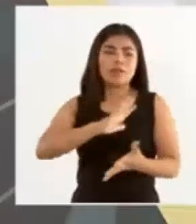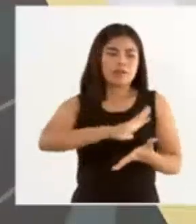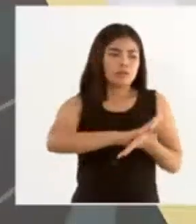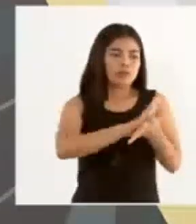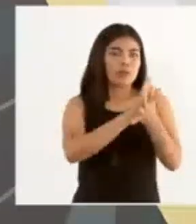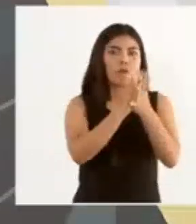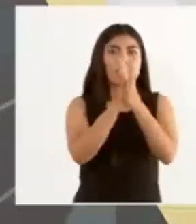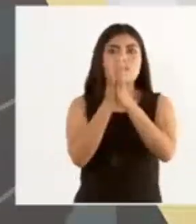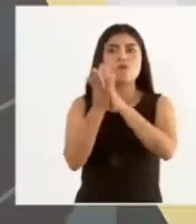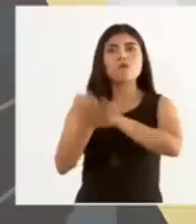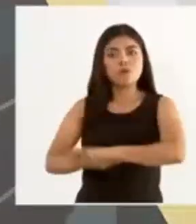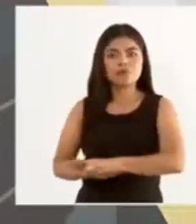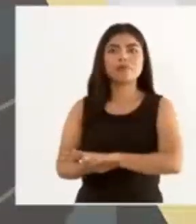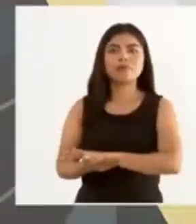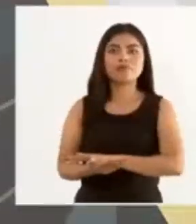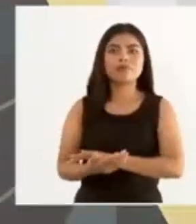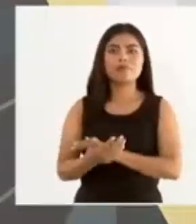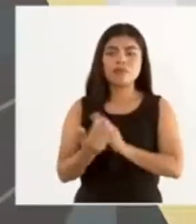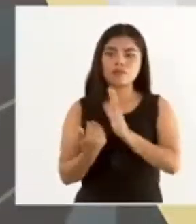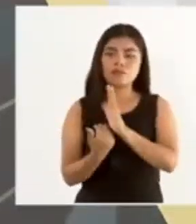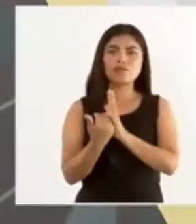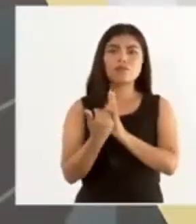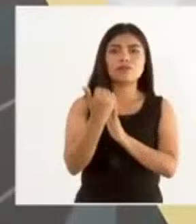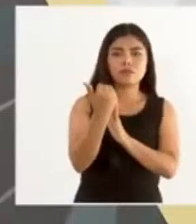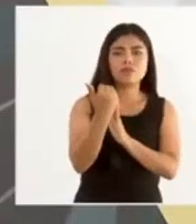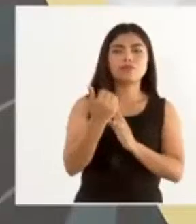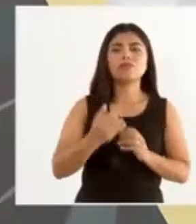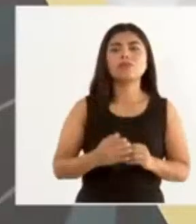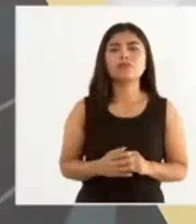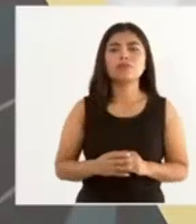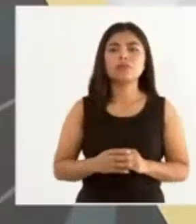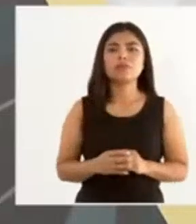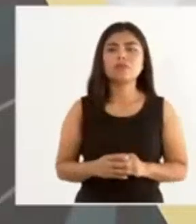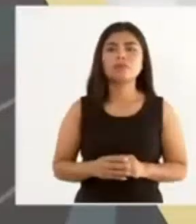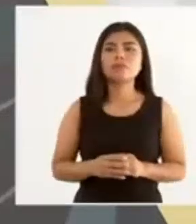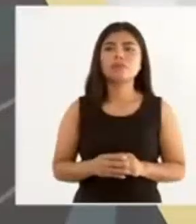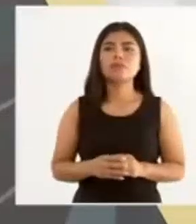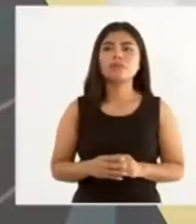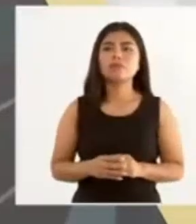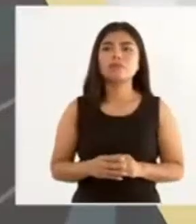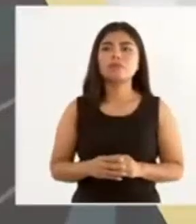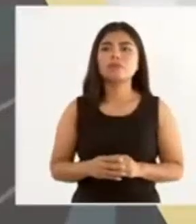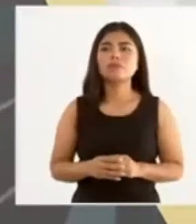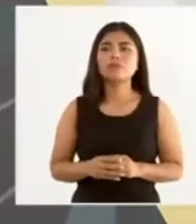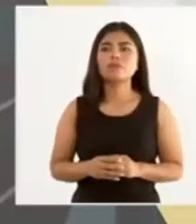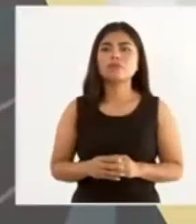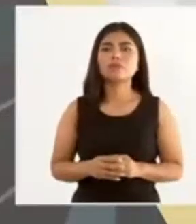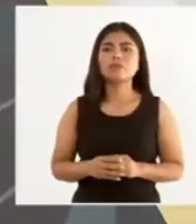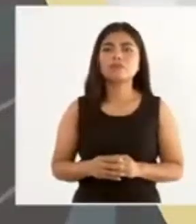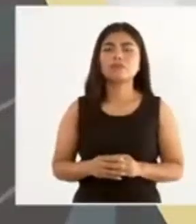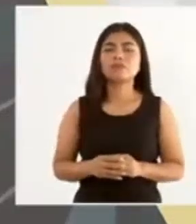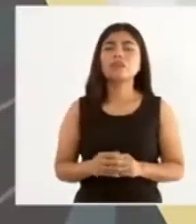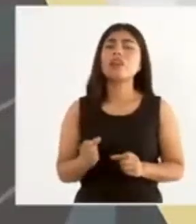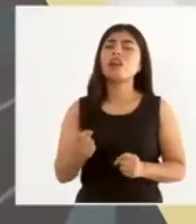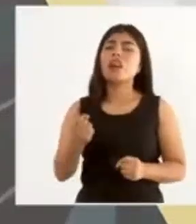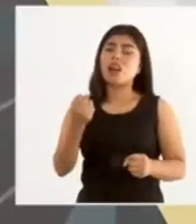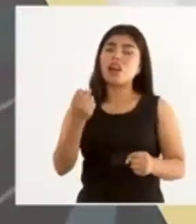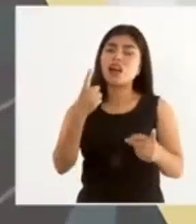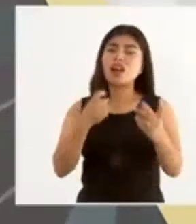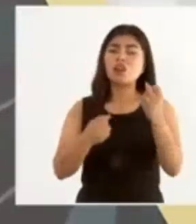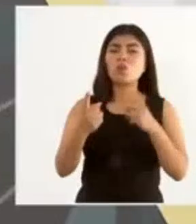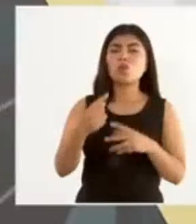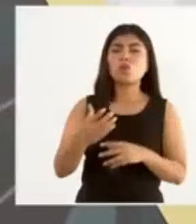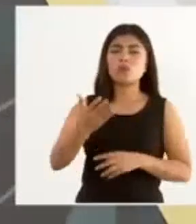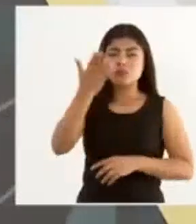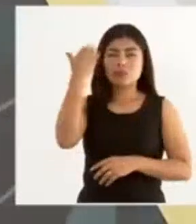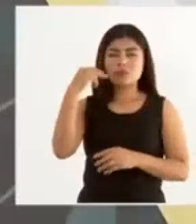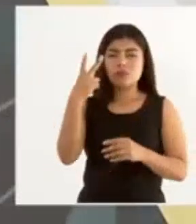transformación. No solo se trata de que esté como recibimos, que fue muchísimo mejor que en el 2018,